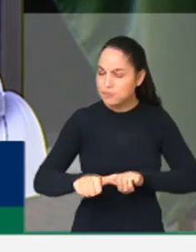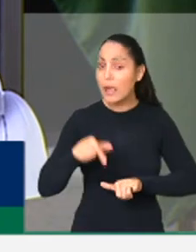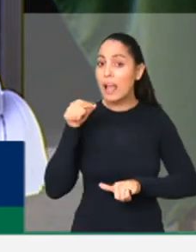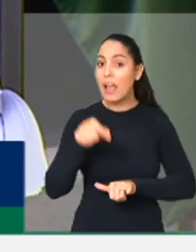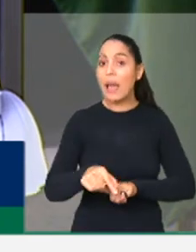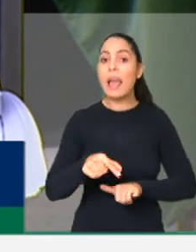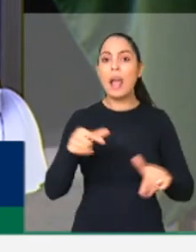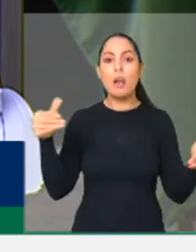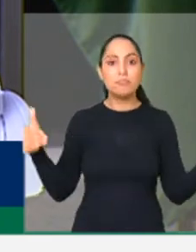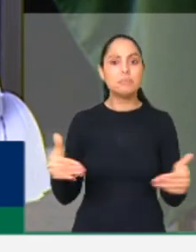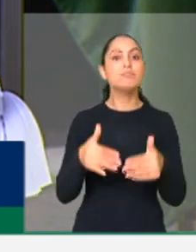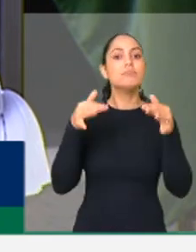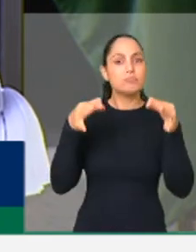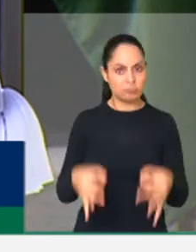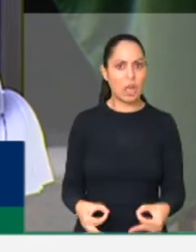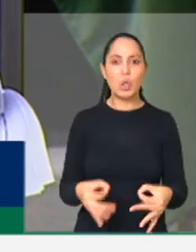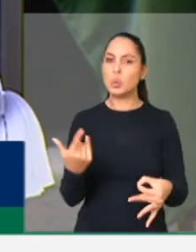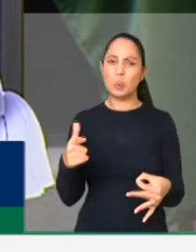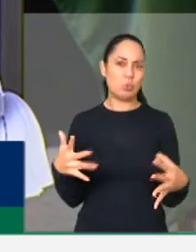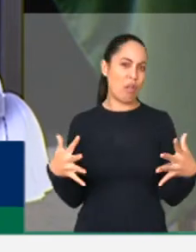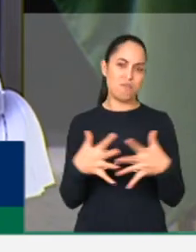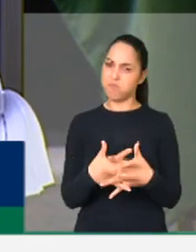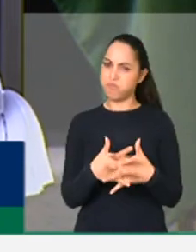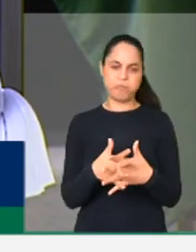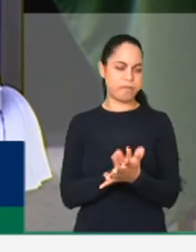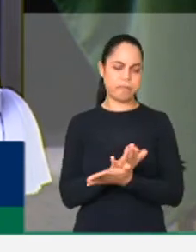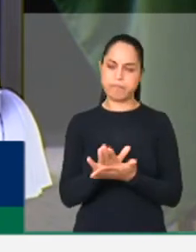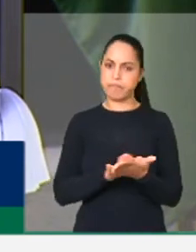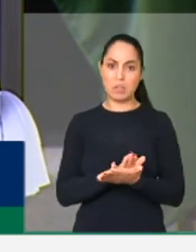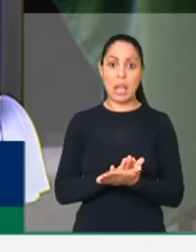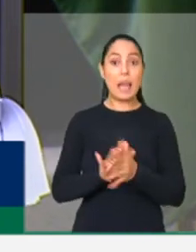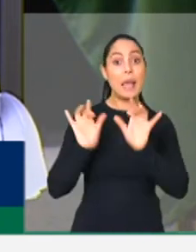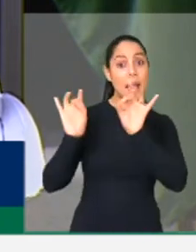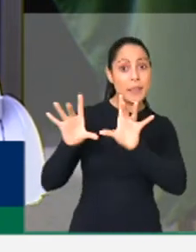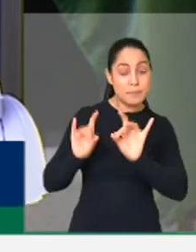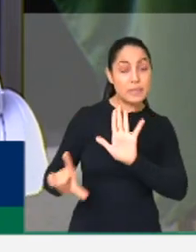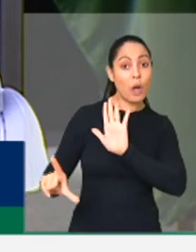DAS EMENDAS. QUANTO AS EMENDAS APRESENTADAS VERIFICA-SE QUE A DE N °. 1 INSTITUI LINHA DE CRÉDITO EMERGENCIAL NO